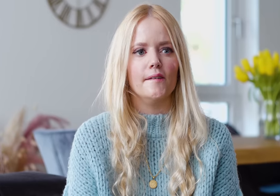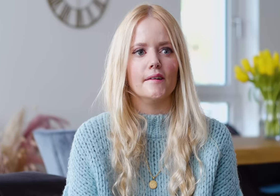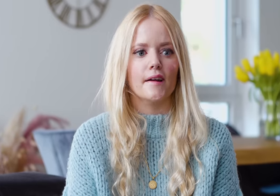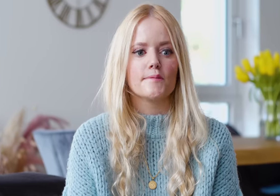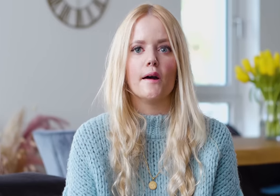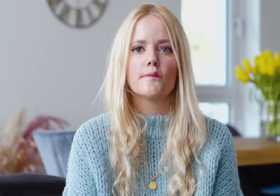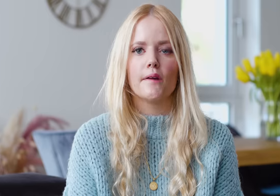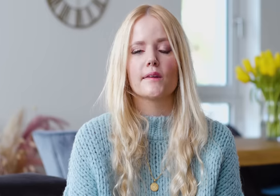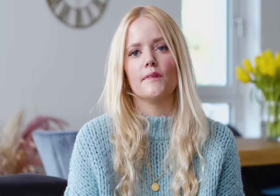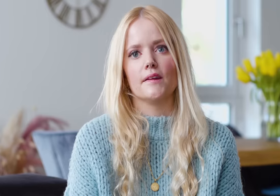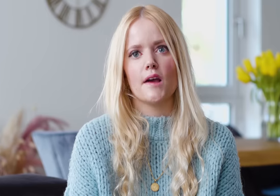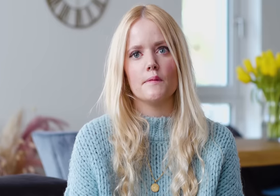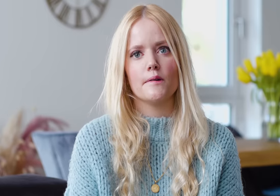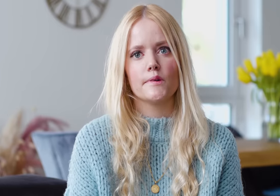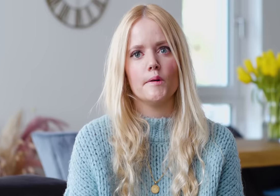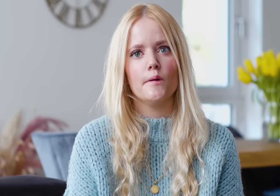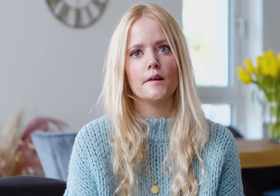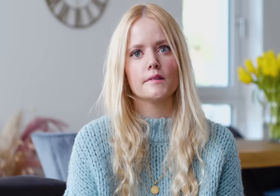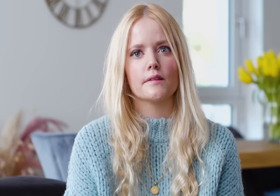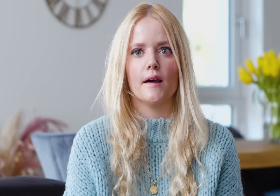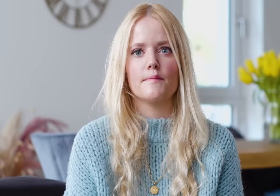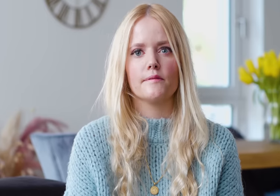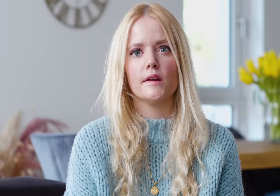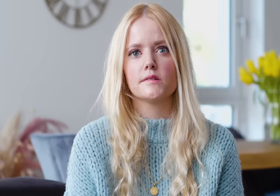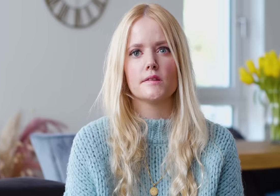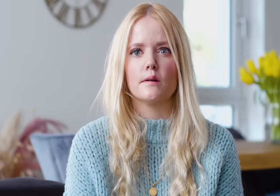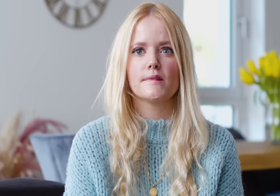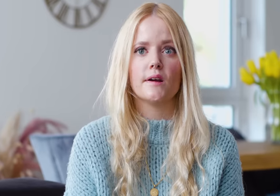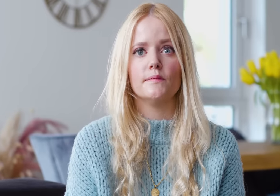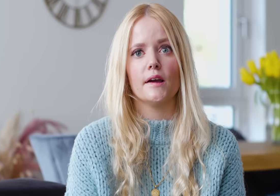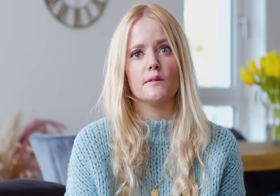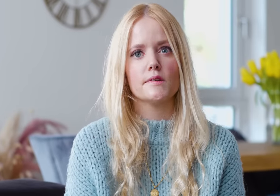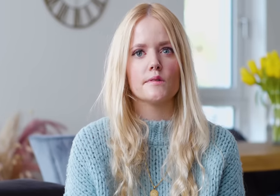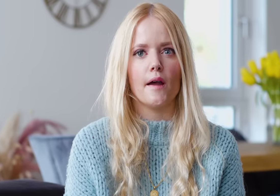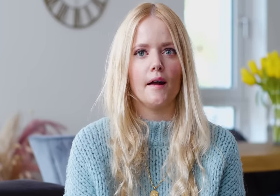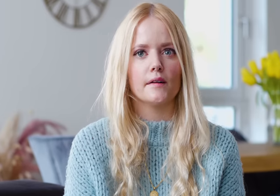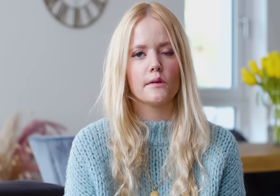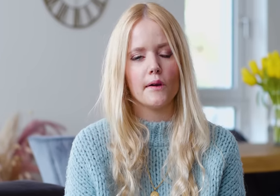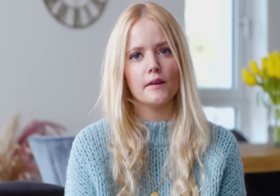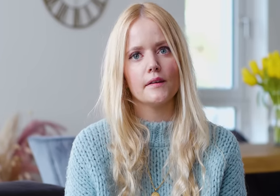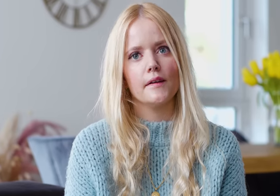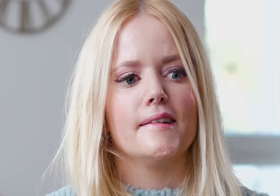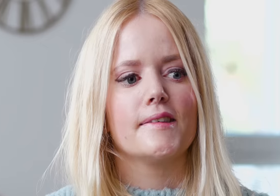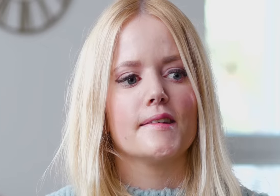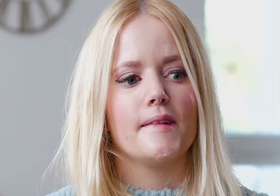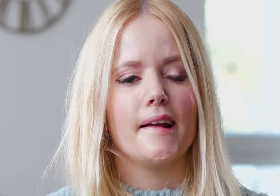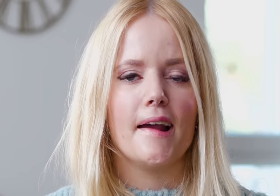Und ja, ich bin aufgewacht, ich war dann taub auf dem Ohr. Es war am Anfang nicht sicher, ob ich taub werde oder sie's noch erhalten können.